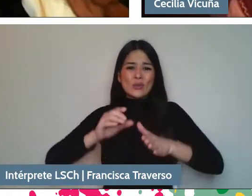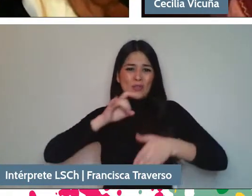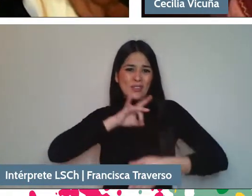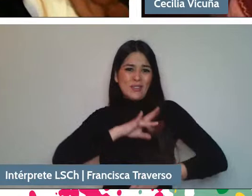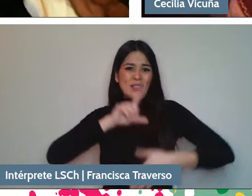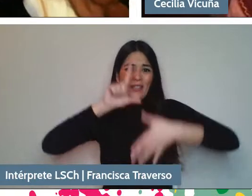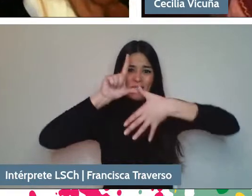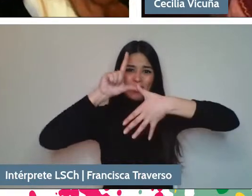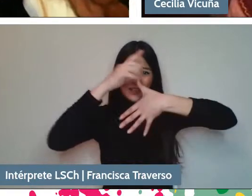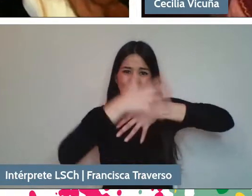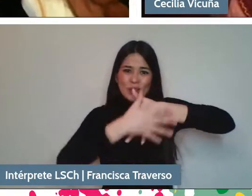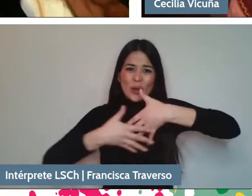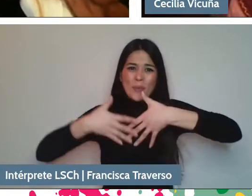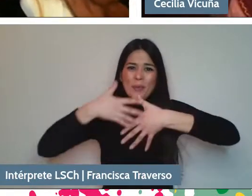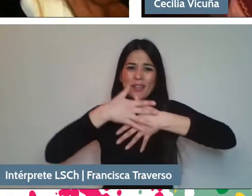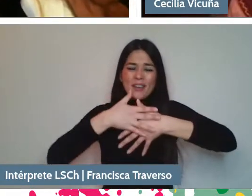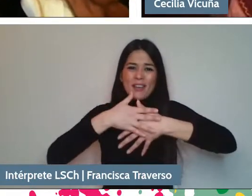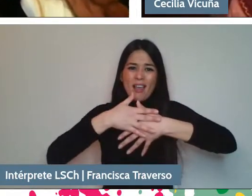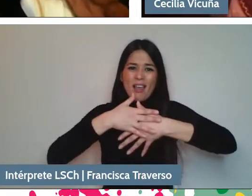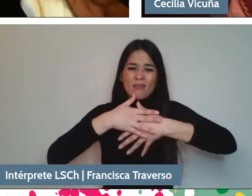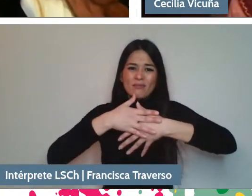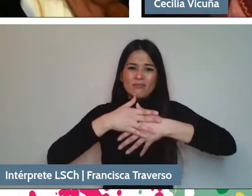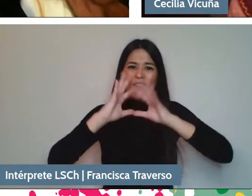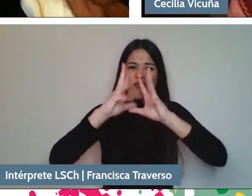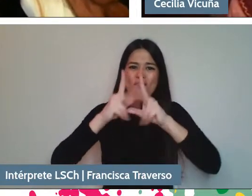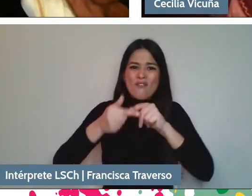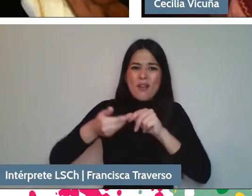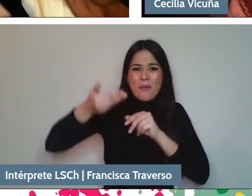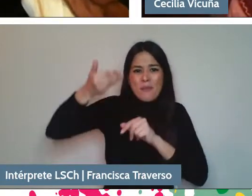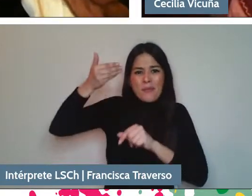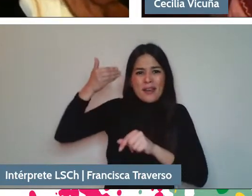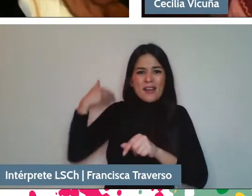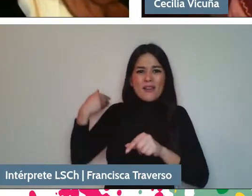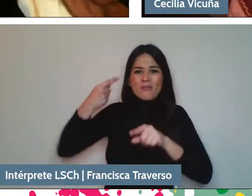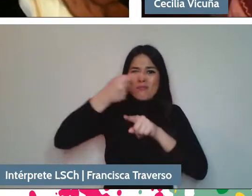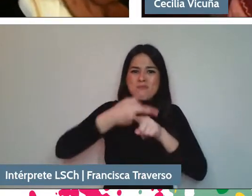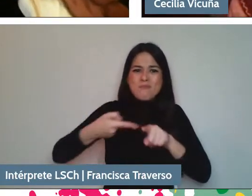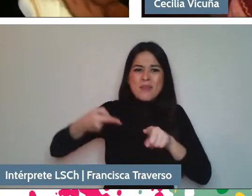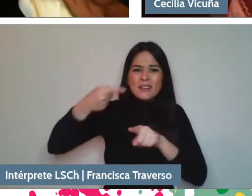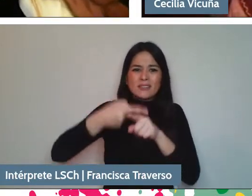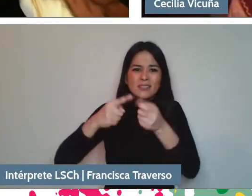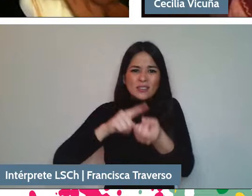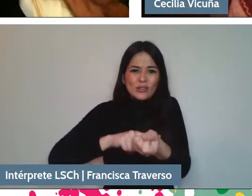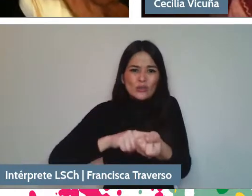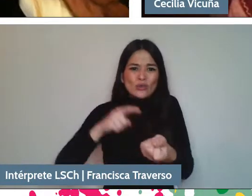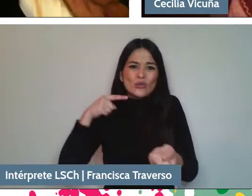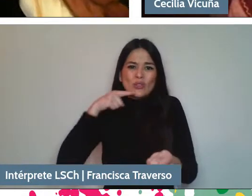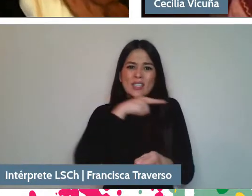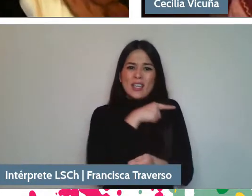y que eso pueda servir de ejemplo para tus palabras y este viaje que te quiero proponer pueda servir de ejemplo